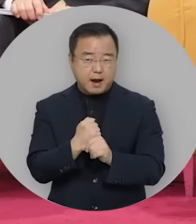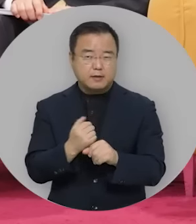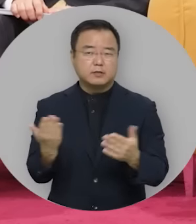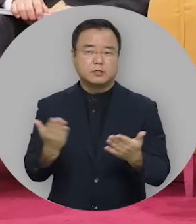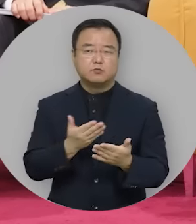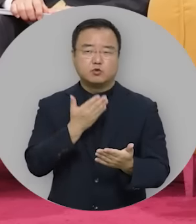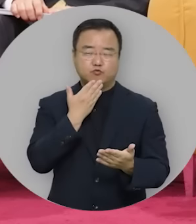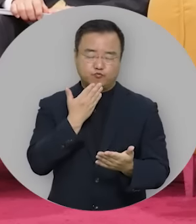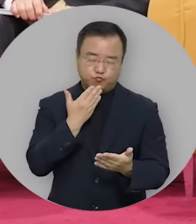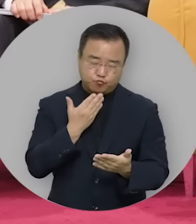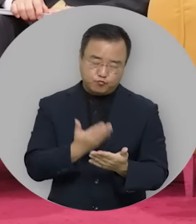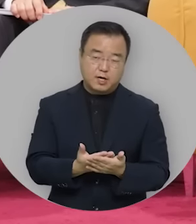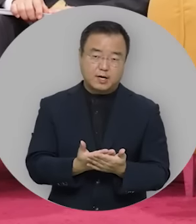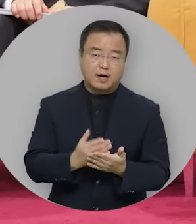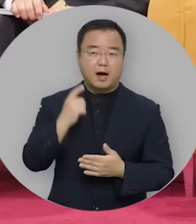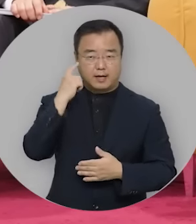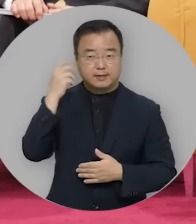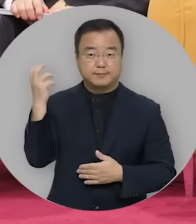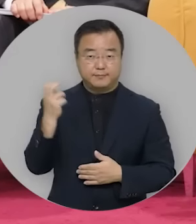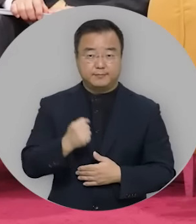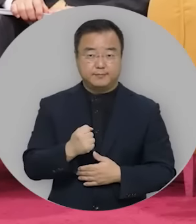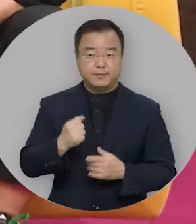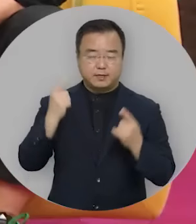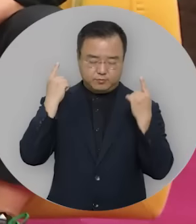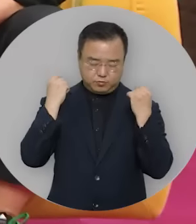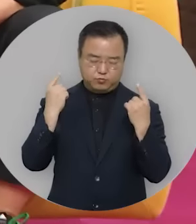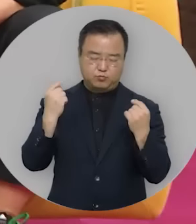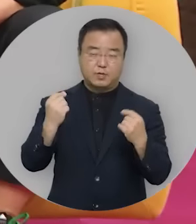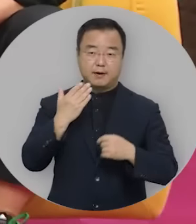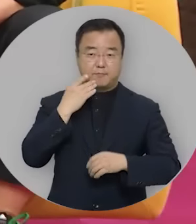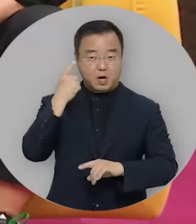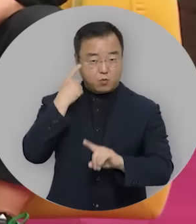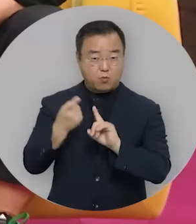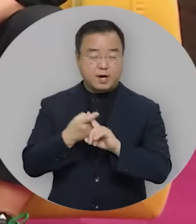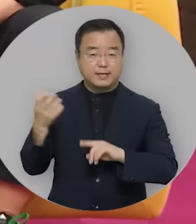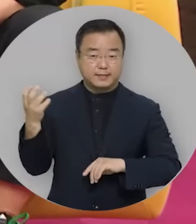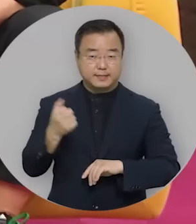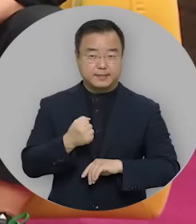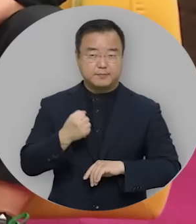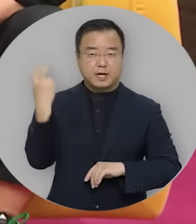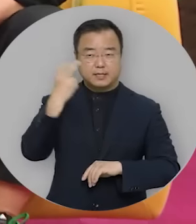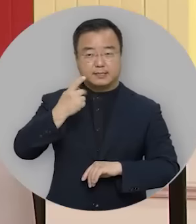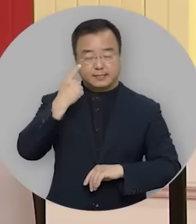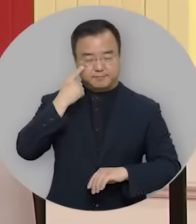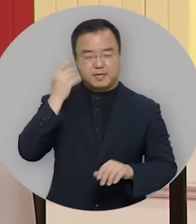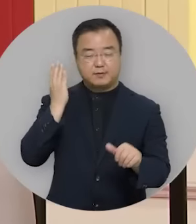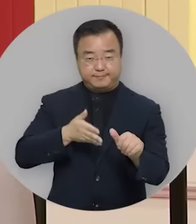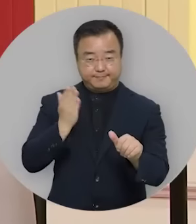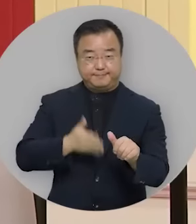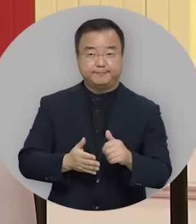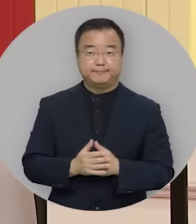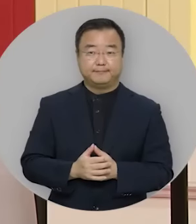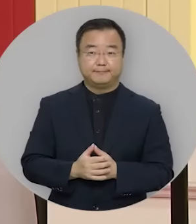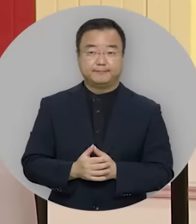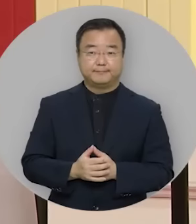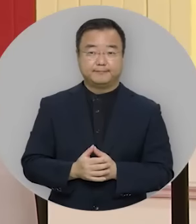가장 중요하지 않을까라는 생각을 해보면서 지속적인 관심으로 지켜봐 주시기를 진심으로 바랍니다.